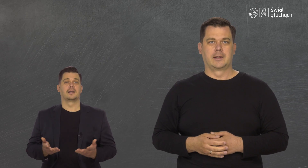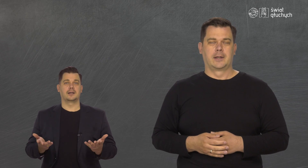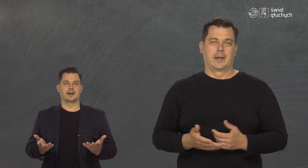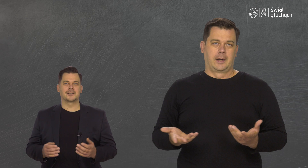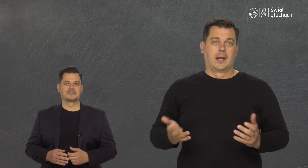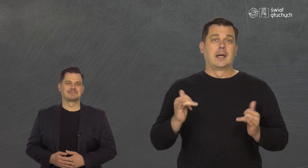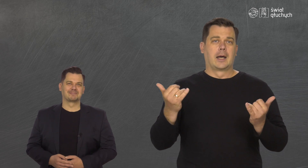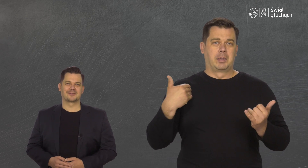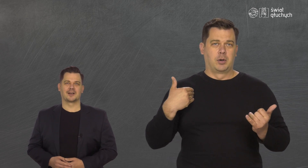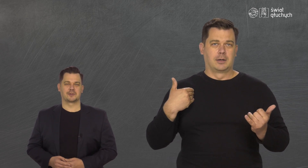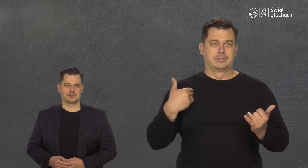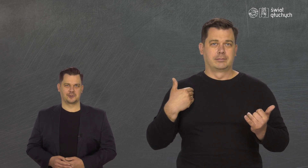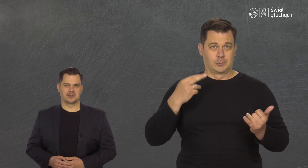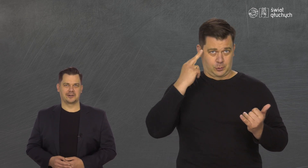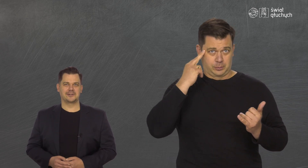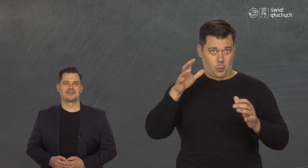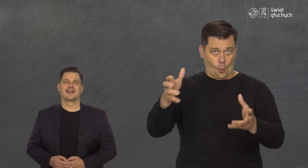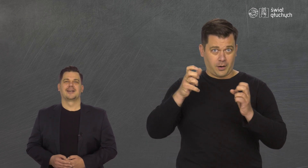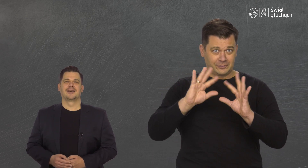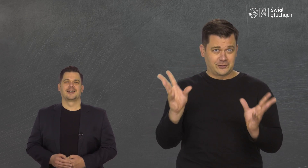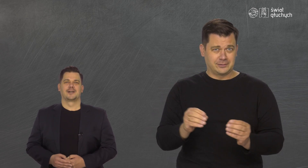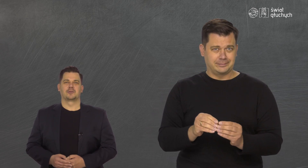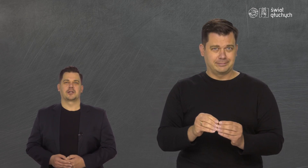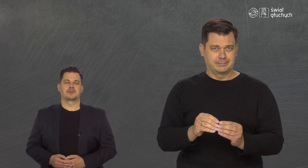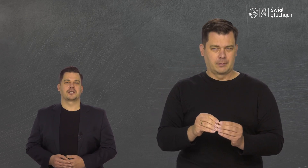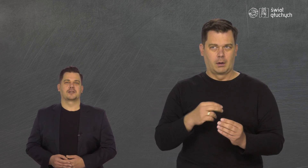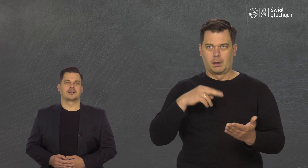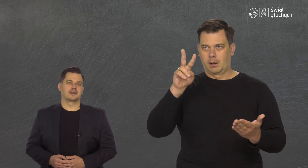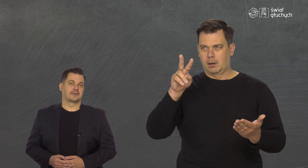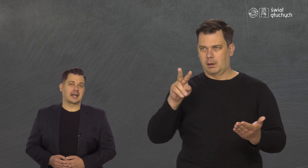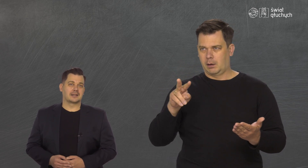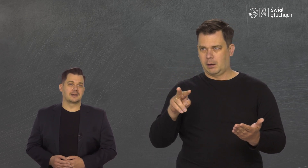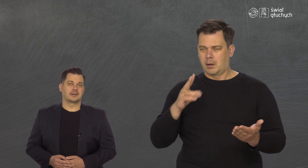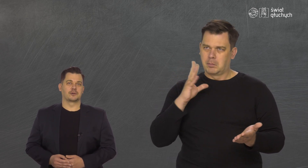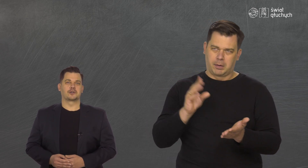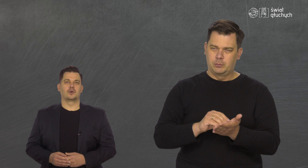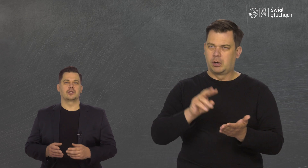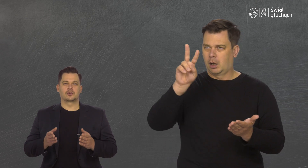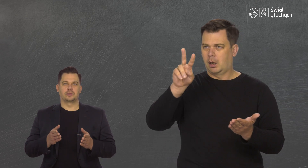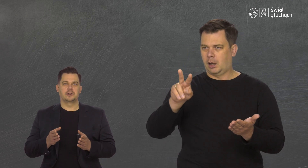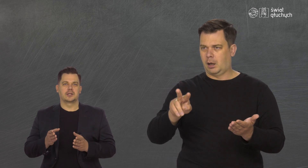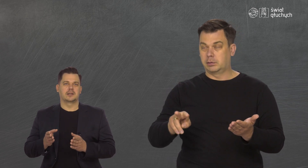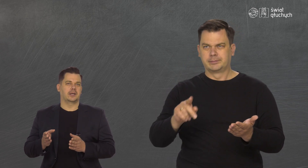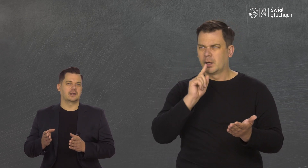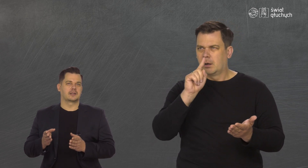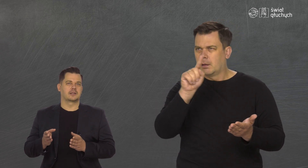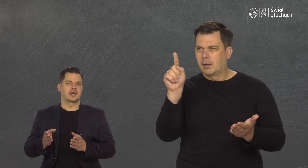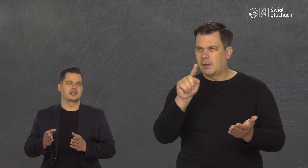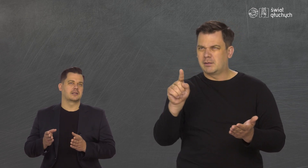I jak? Czy wszystko zrozumiałeś? Czy musiałeś przeczytać ze dwa razy albo szczególnie skupić się na tym, jaki jest sens